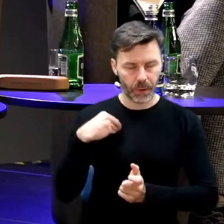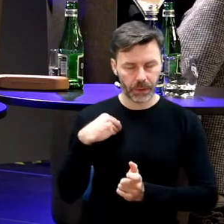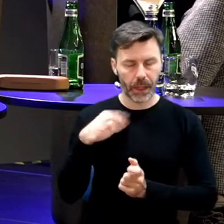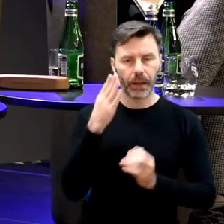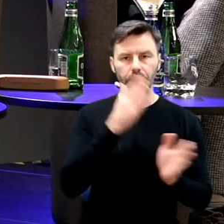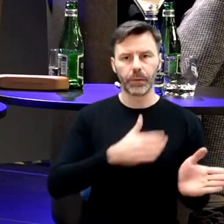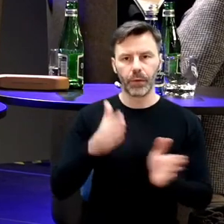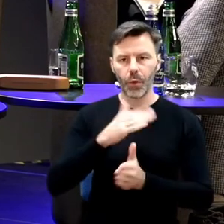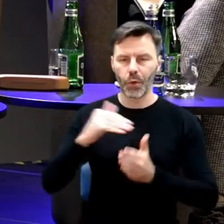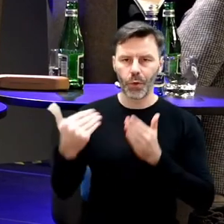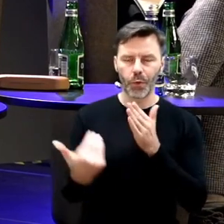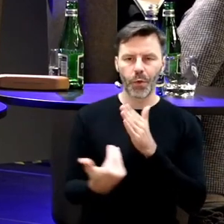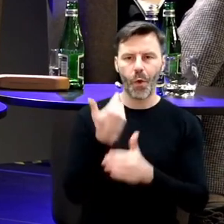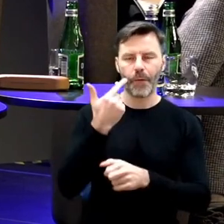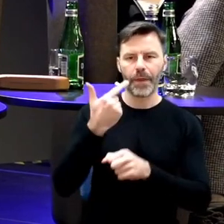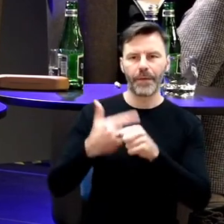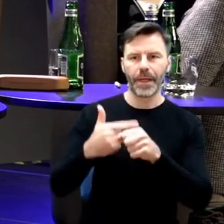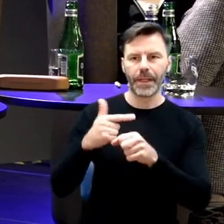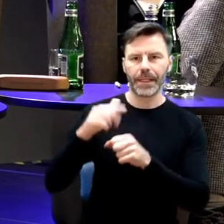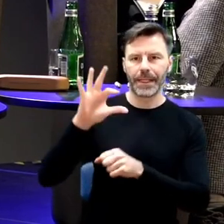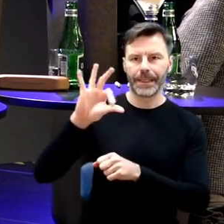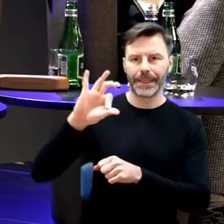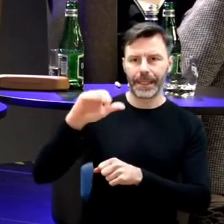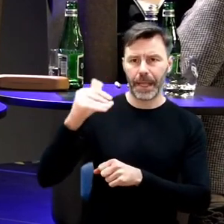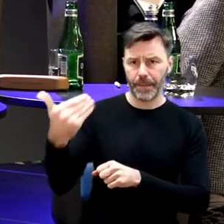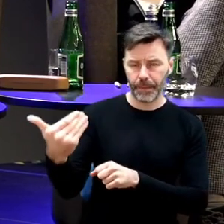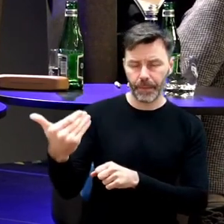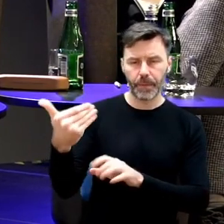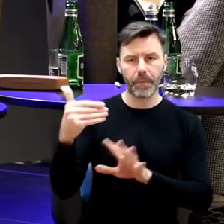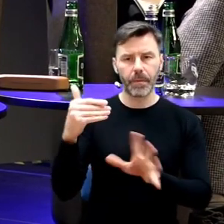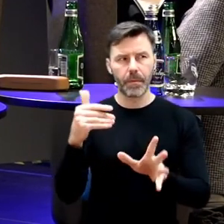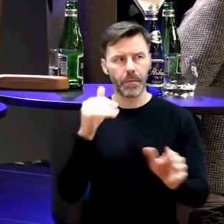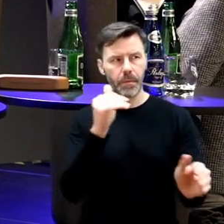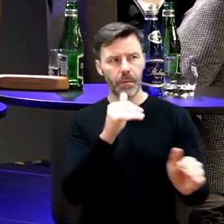rozmawiamy z około 400, a może 500 to jest gmin.